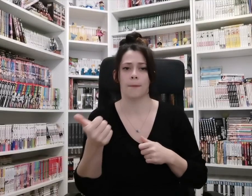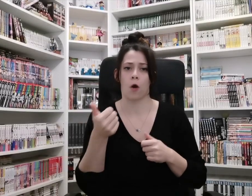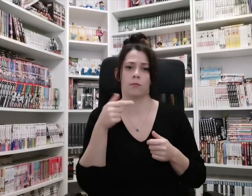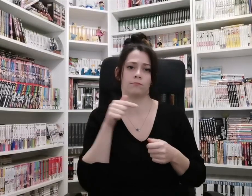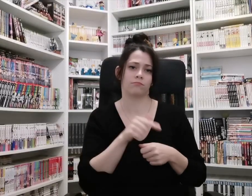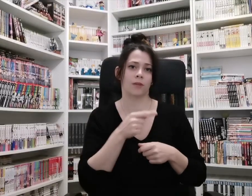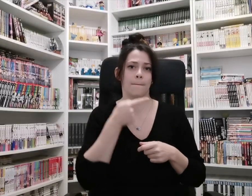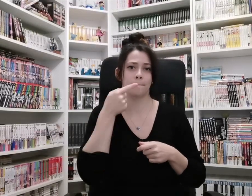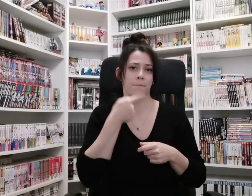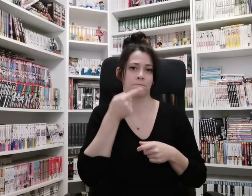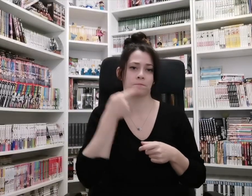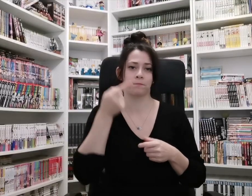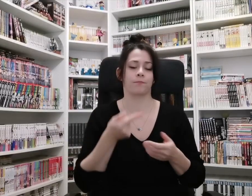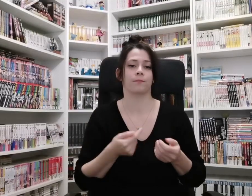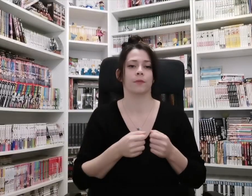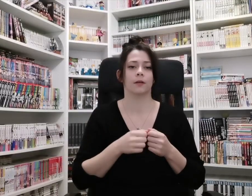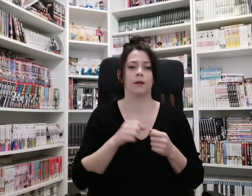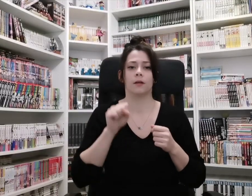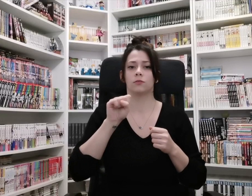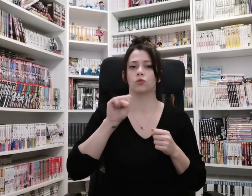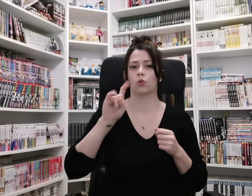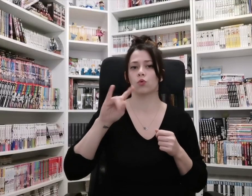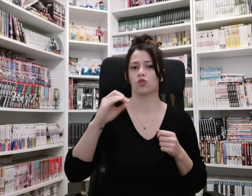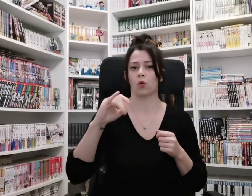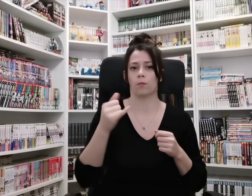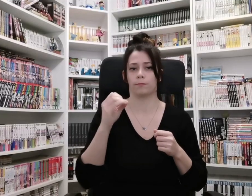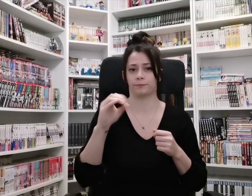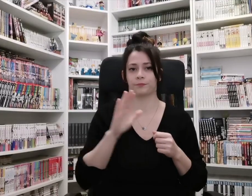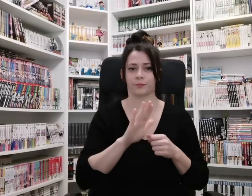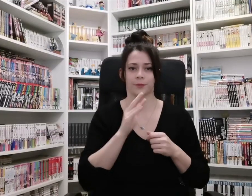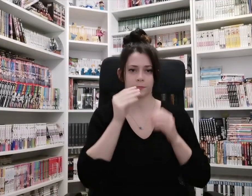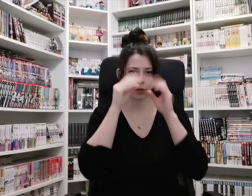D’abord, même s’il s’agit d’un shôjo manga…